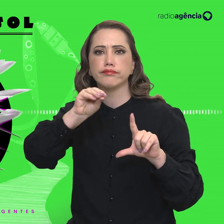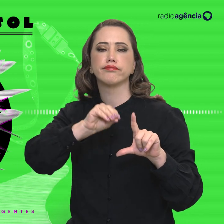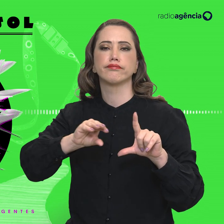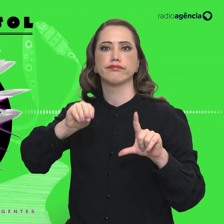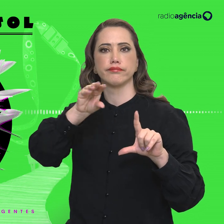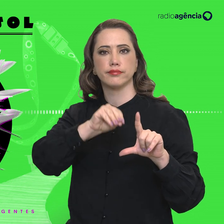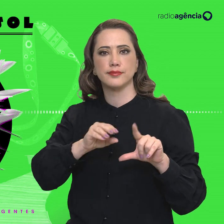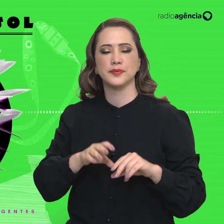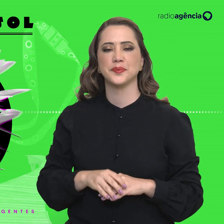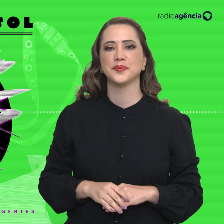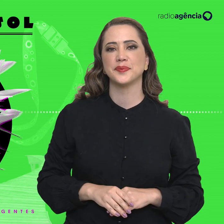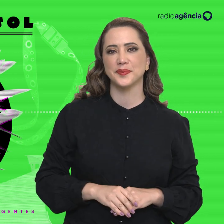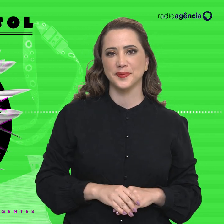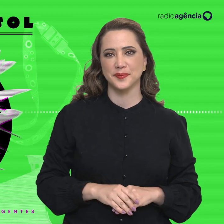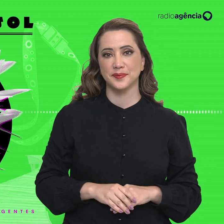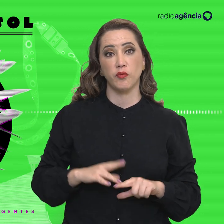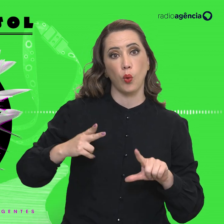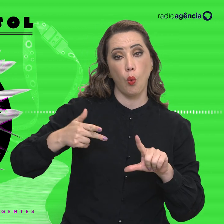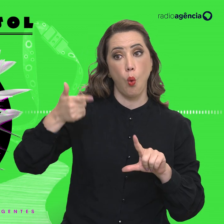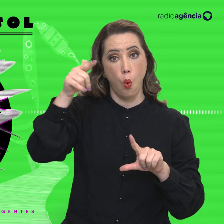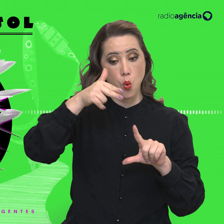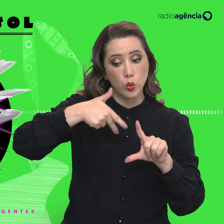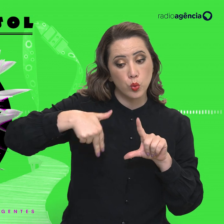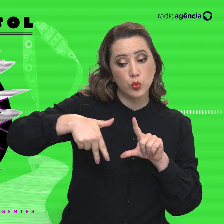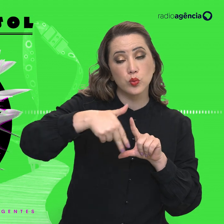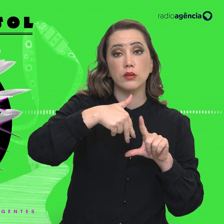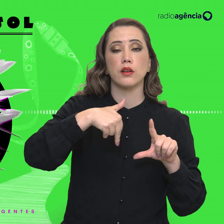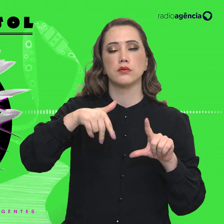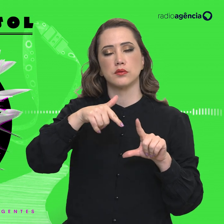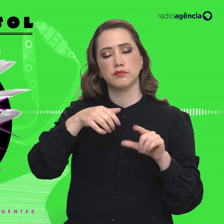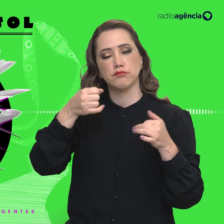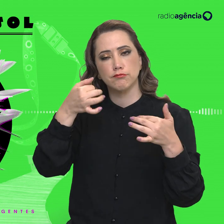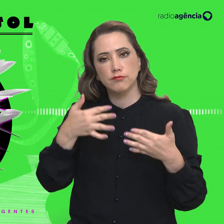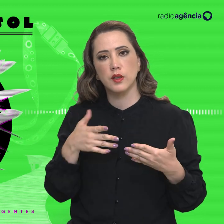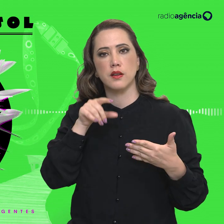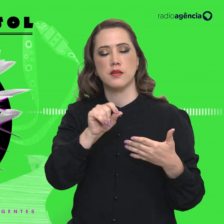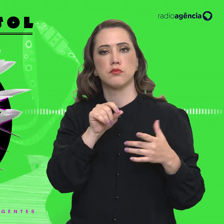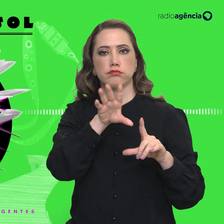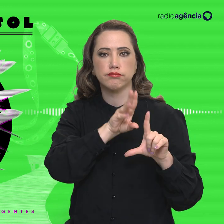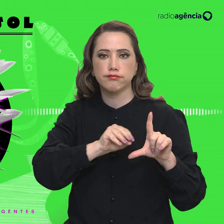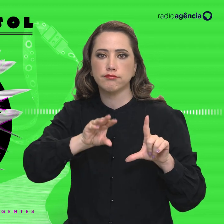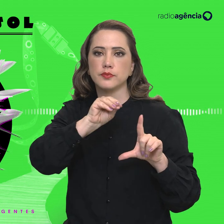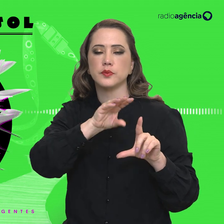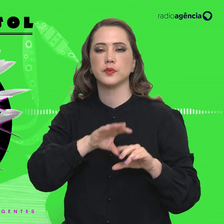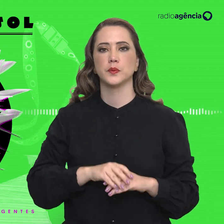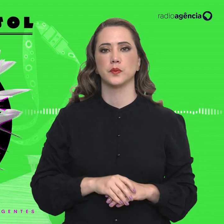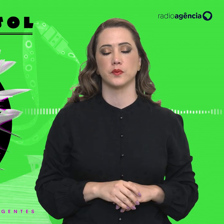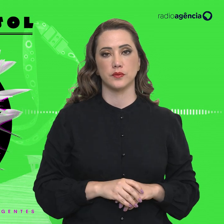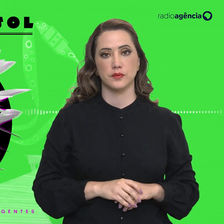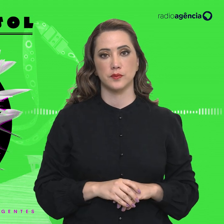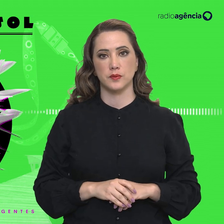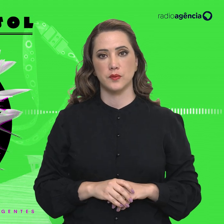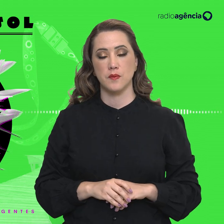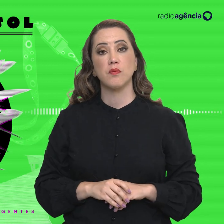[mudando o canal da tv] 🎶 [Voz brasileira do Tony em Os Incríveis Espiões] Bem, é melhor pegar isso logo porque, senão, vamos nos atrasar pra aula. [mudando o canal da tv] 🎶 [Voz brasileira do Nicky em Fuller House] Depois que a gente se formar, vamos abrir